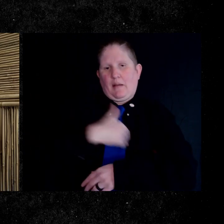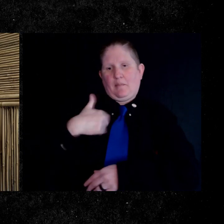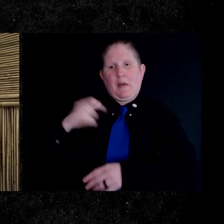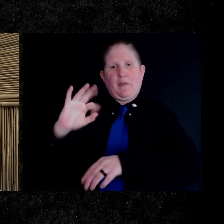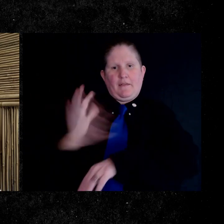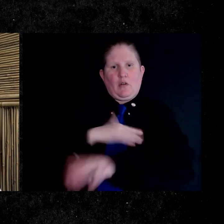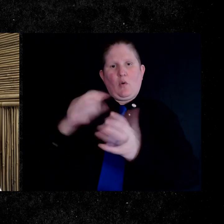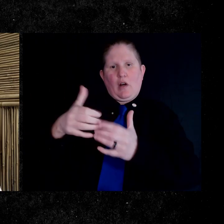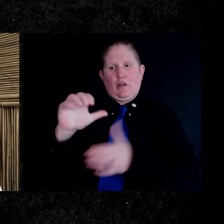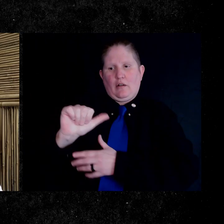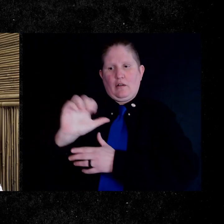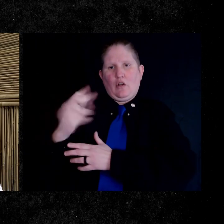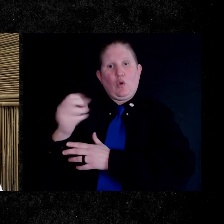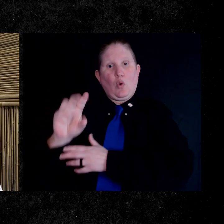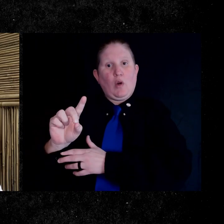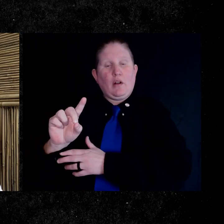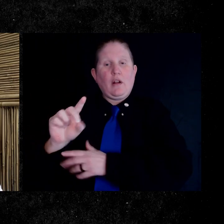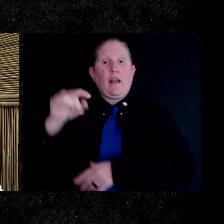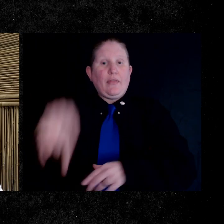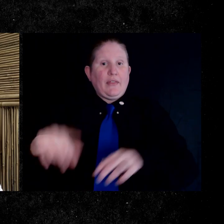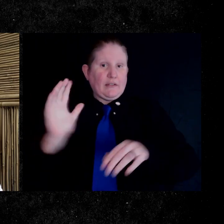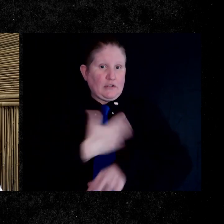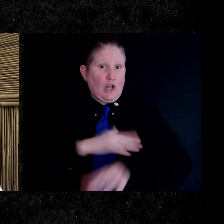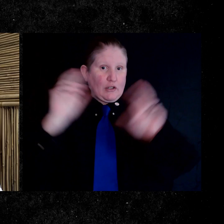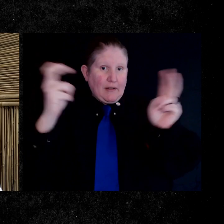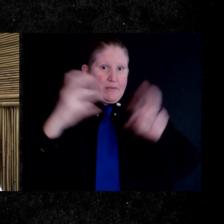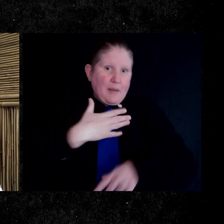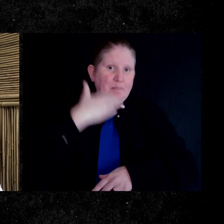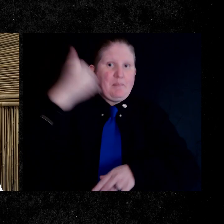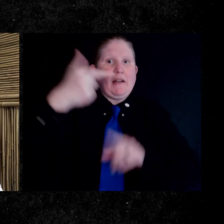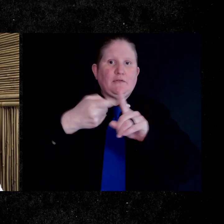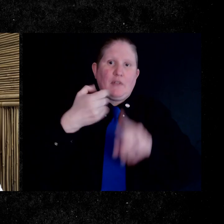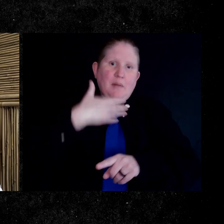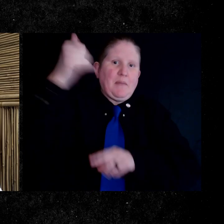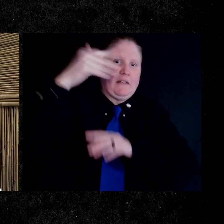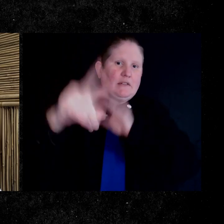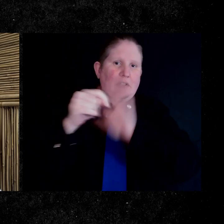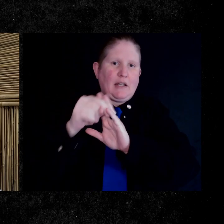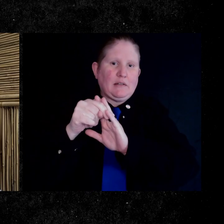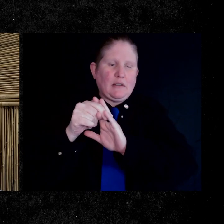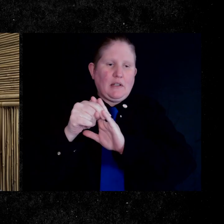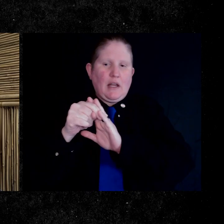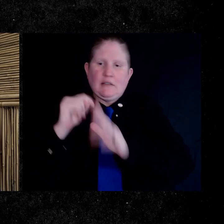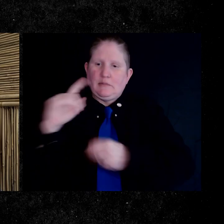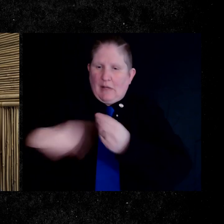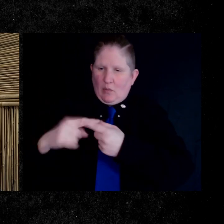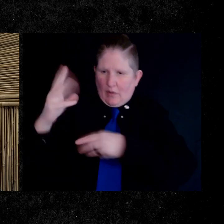Esta canción, "Lo mejor de lo mejor de los tiempos" es una canción sobre cuando el mundo se siente como si estuviera terminando